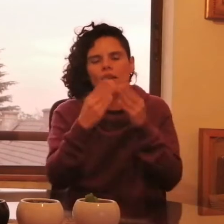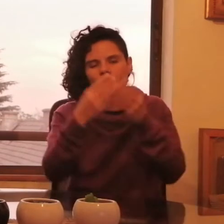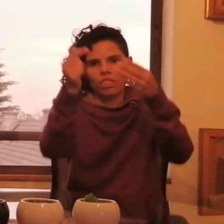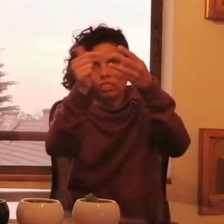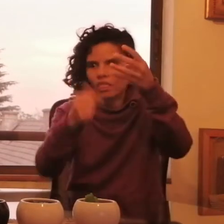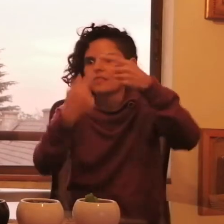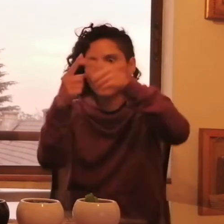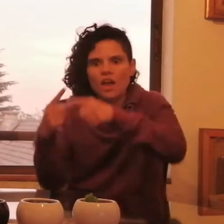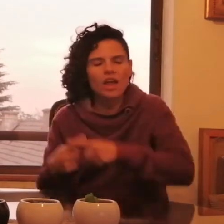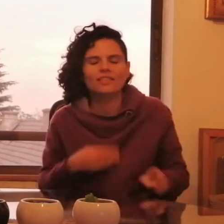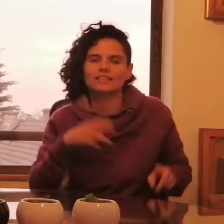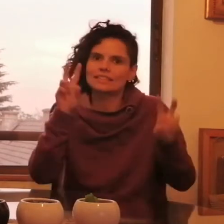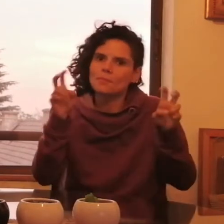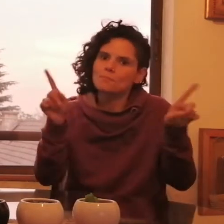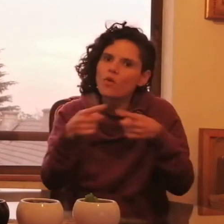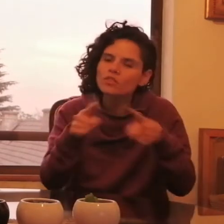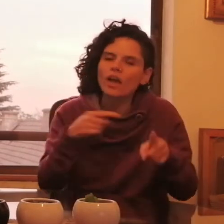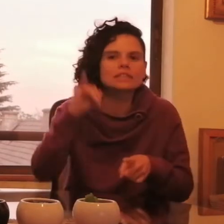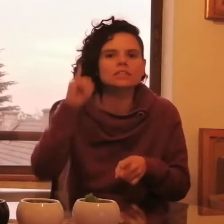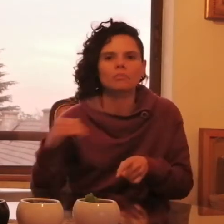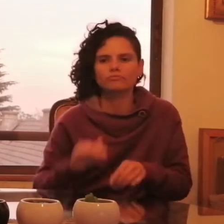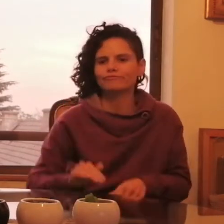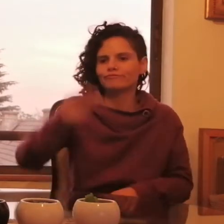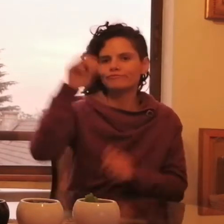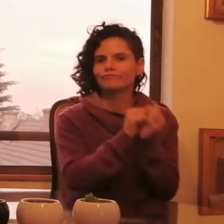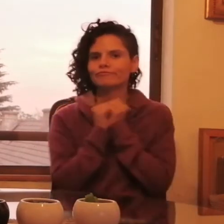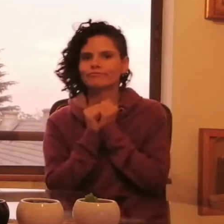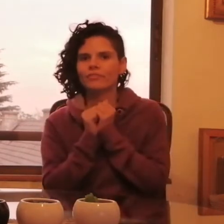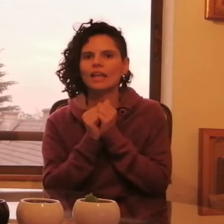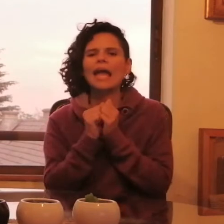lo tanto el tema musical estaba desde siempre prácticamente en el adn - exacto